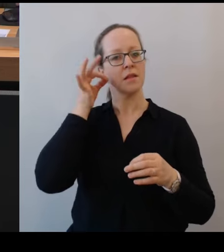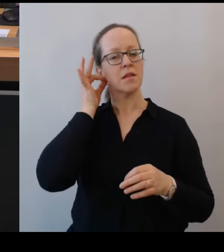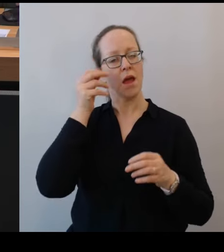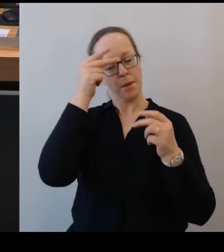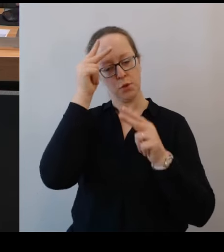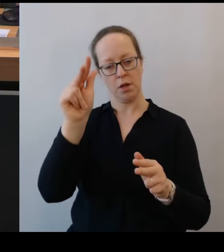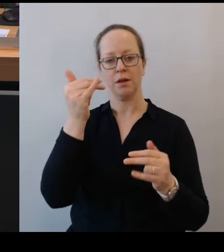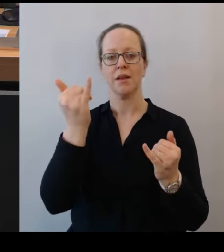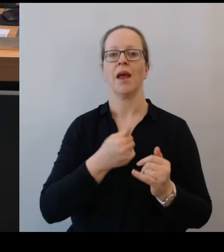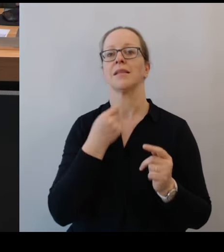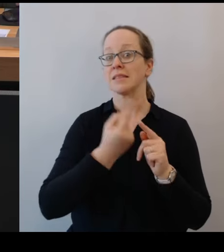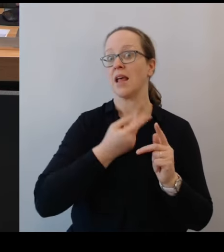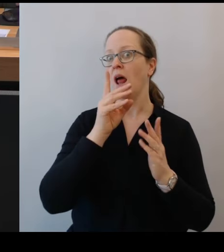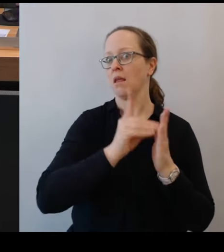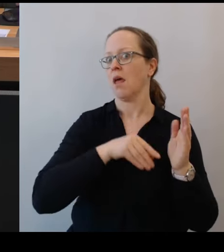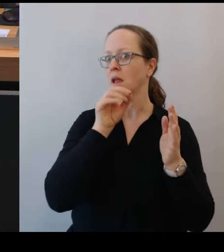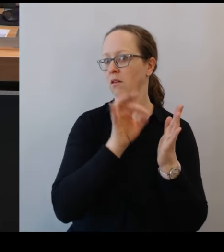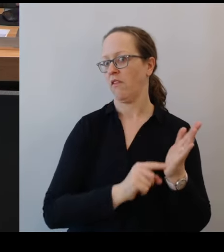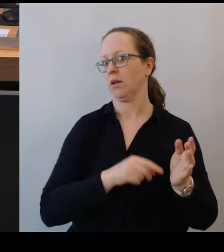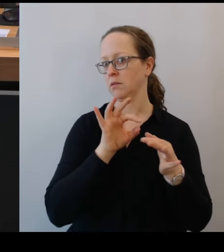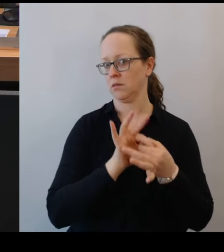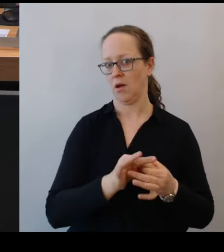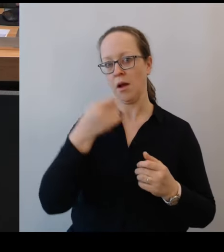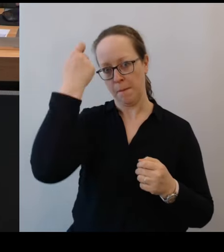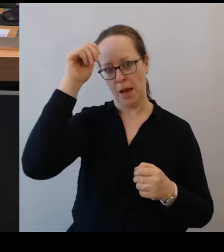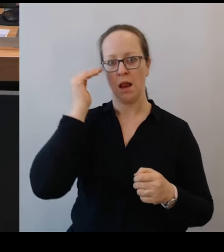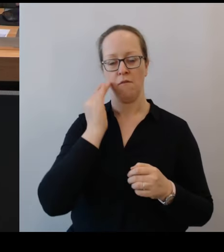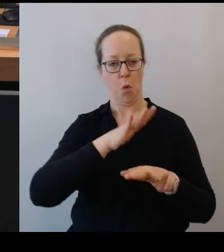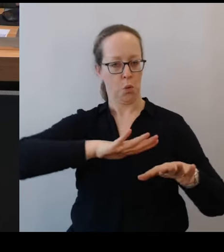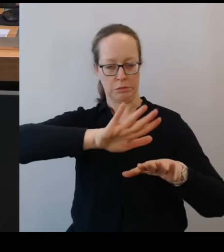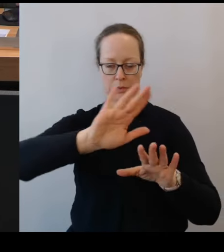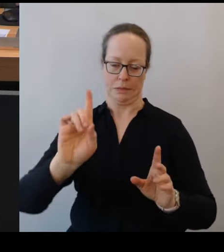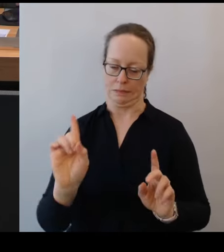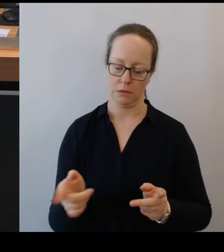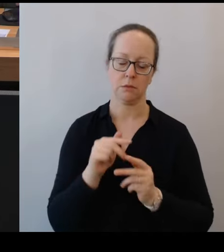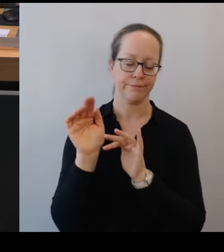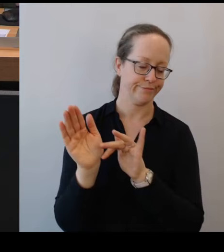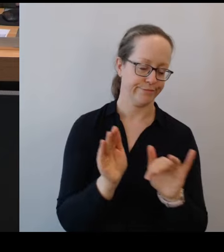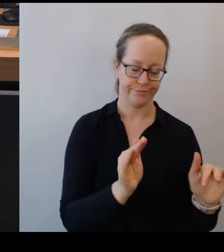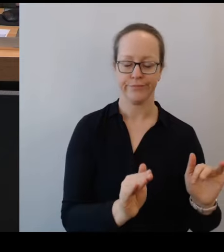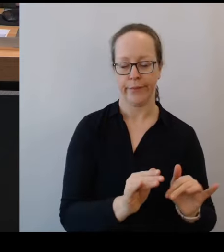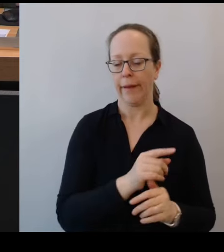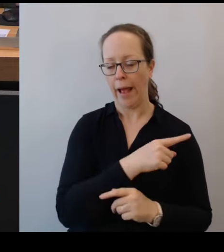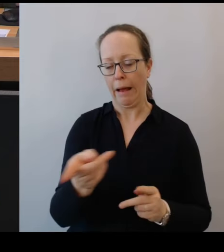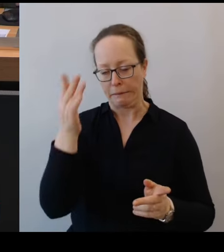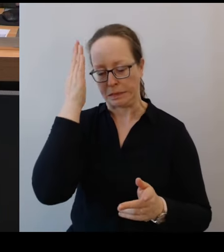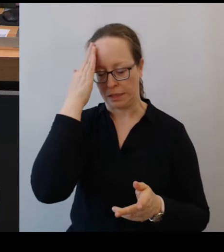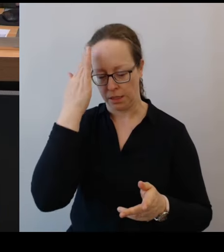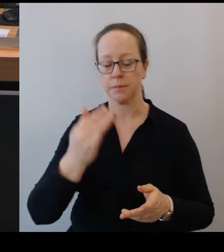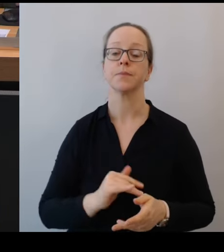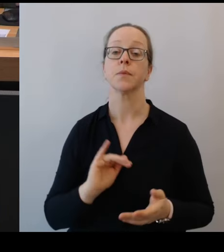wir, die kennen Sie und die kennen vor allem die Berliner Mieterinnen und Mieter. Aber um es kurz zu machen: Die Situation ist wirklich dramatisch und die Situation spitzt